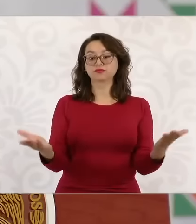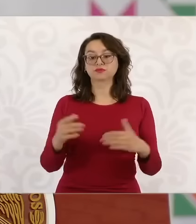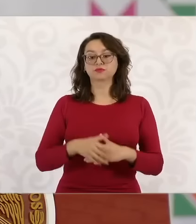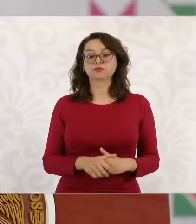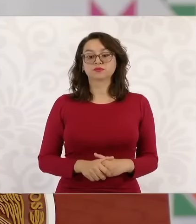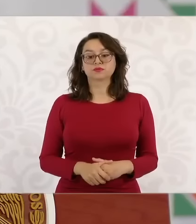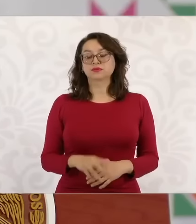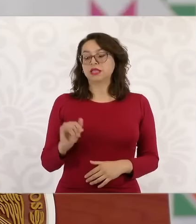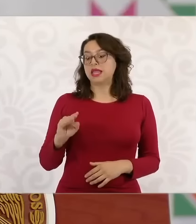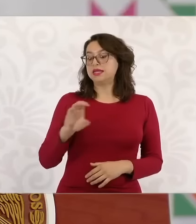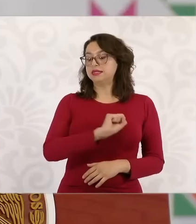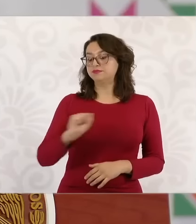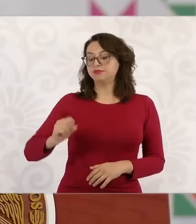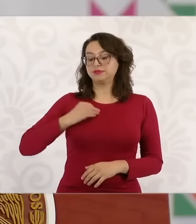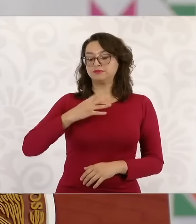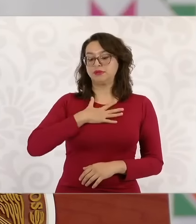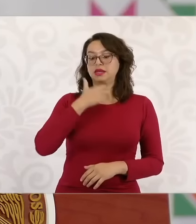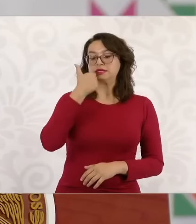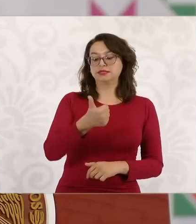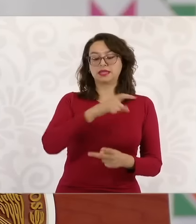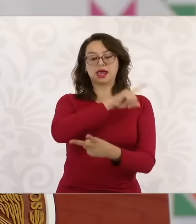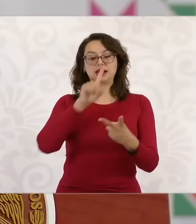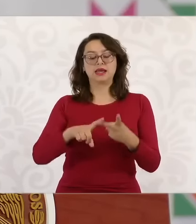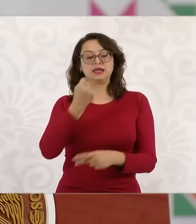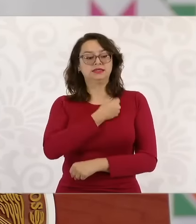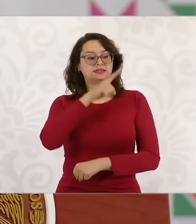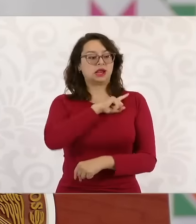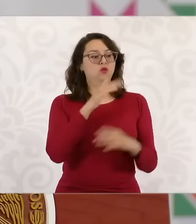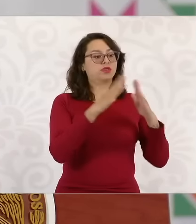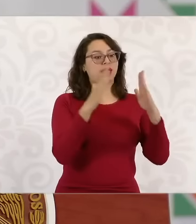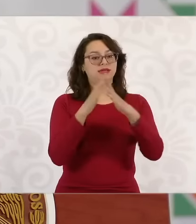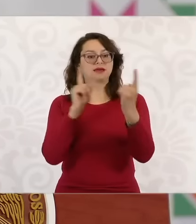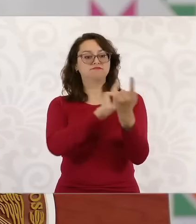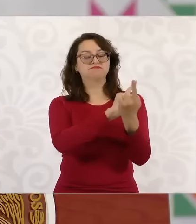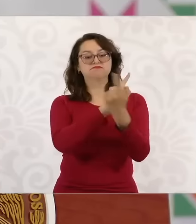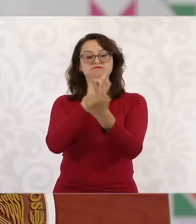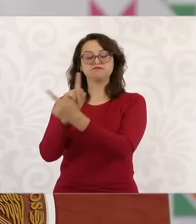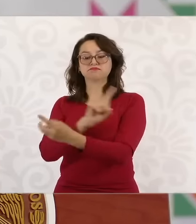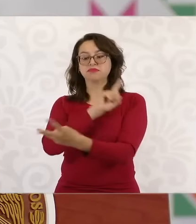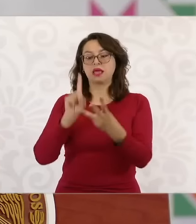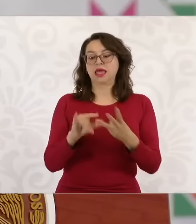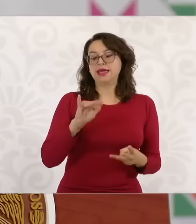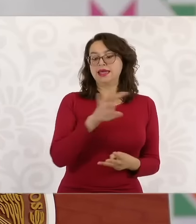del IMS Bienestar, la creación del programa Salud casa por Casa y el rescate del IMS y del ISE,